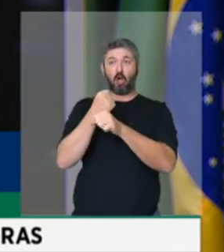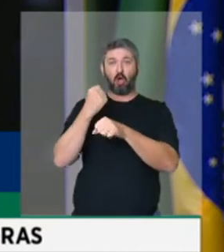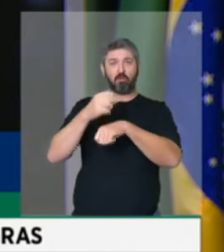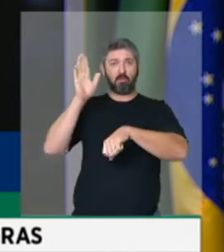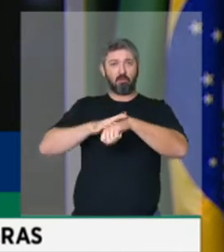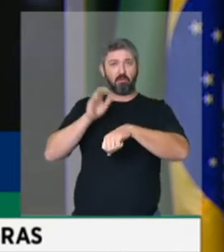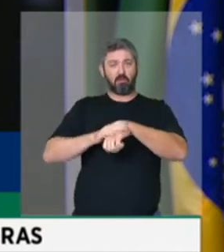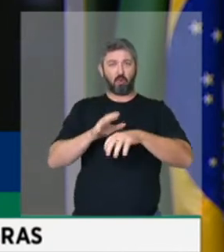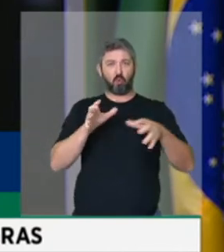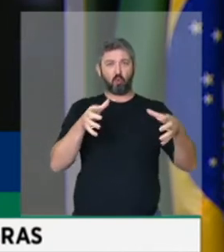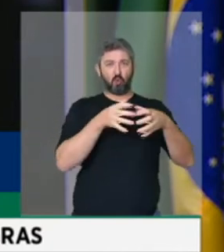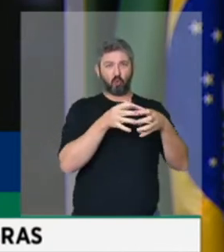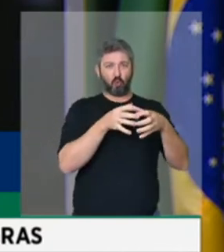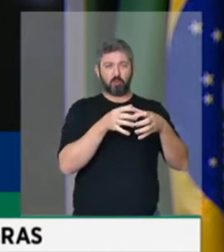ELE QUER UMA EXPLICAÇÃO VOU DAR 11 MOTIVOS PORQUE NÓS